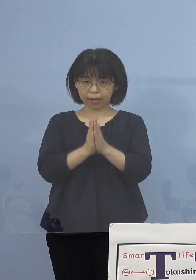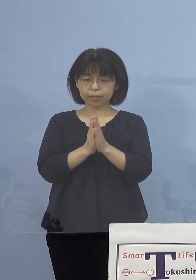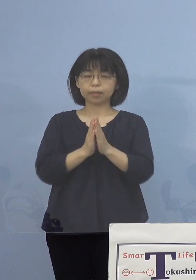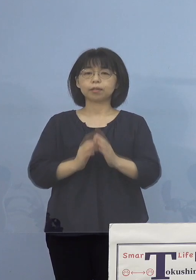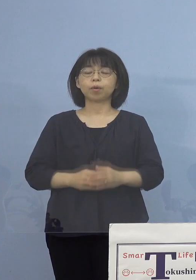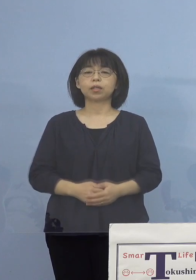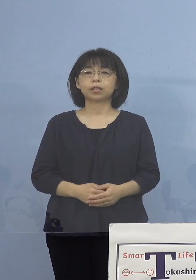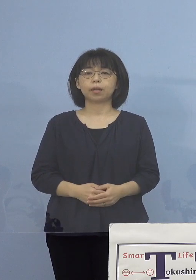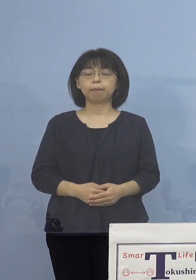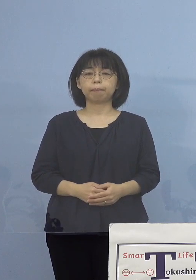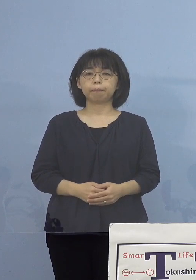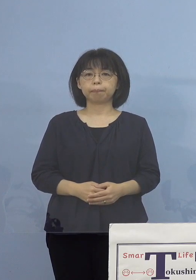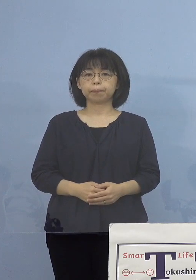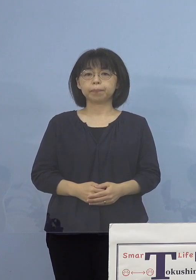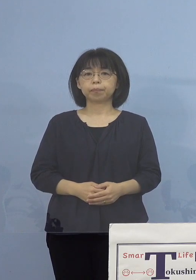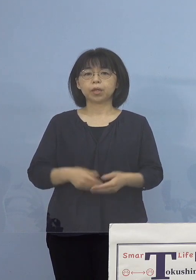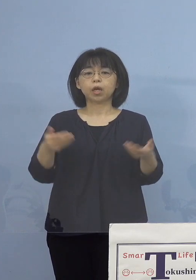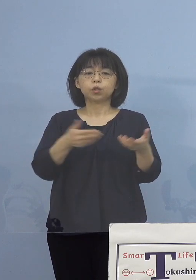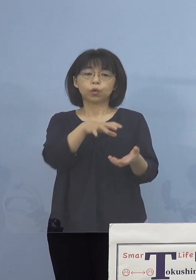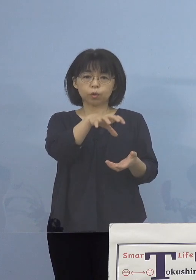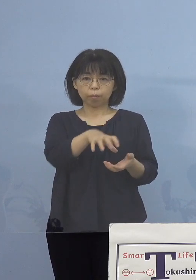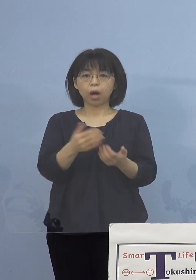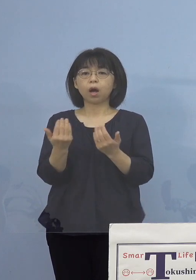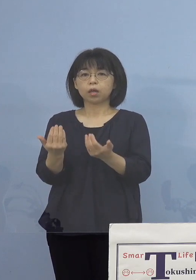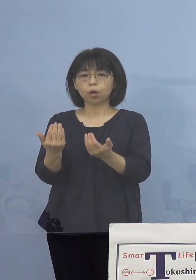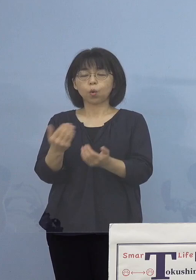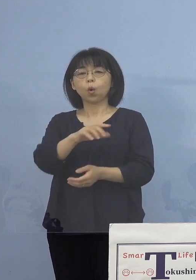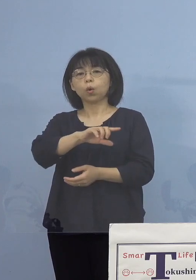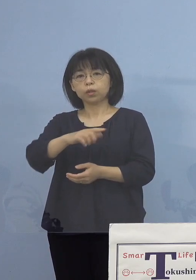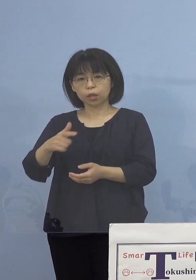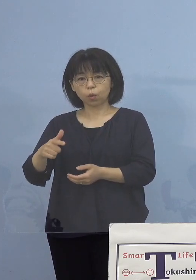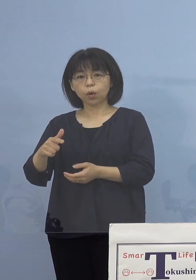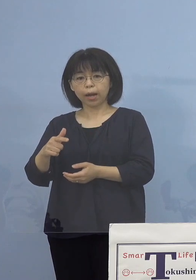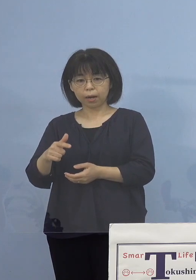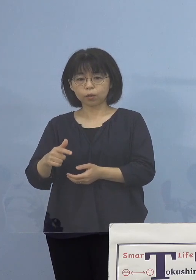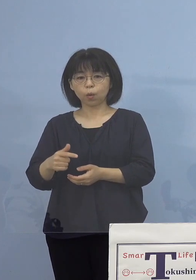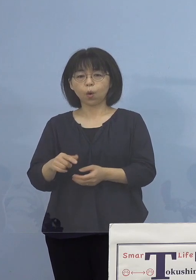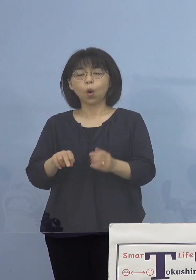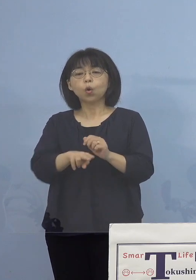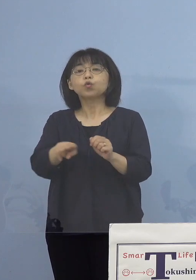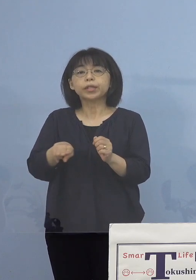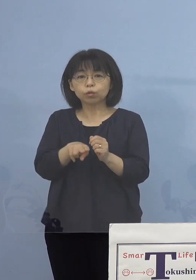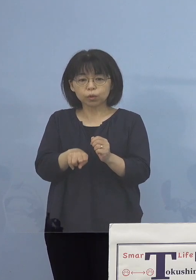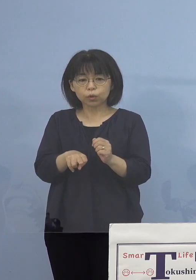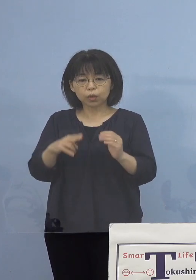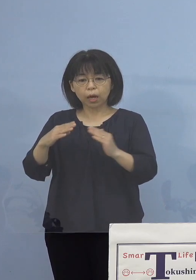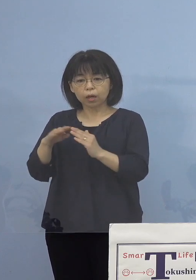そして、職場や学校などから 持ち込まれたウイルスが家庭内で伝播し